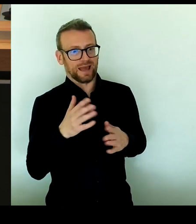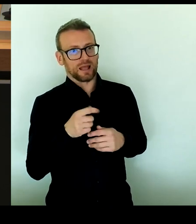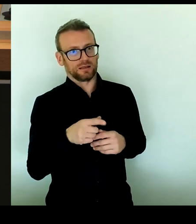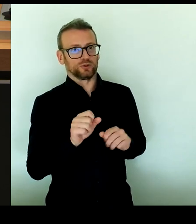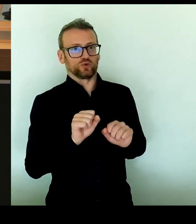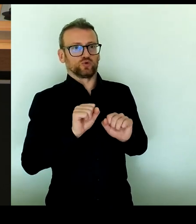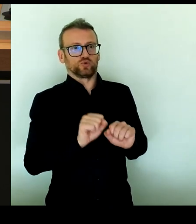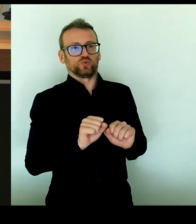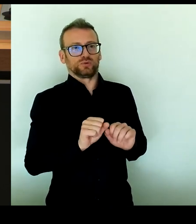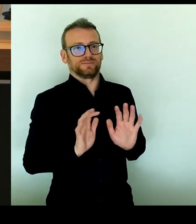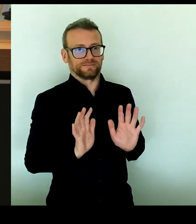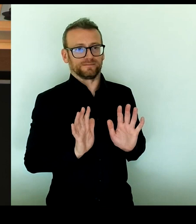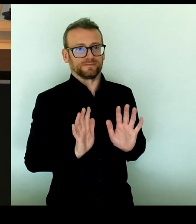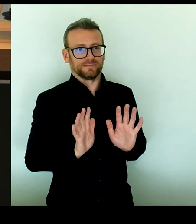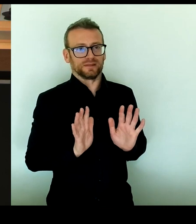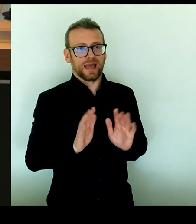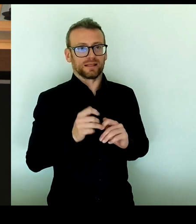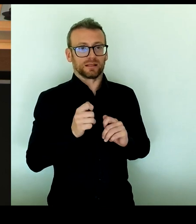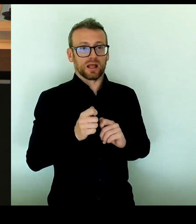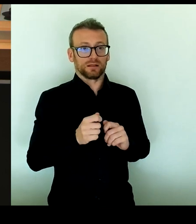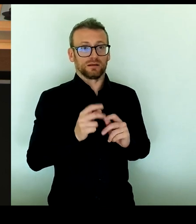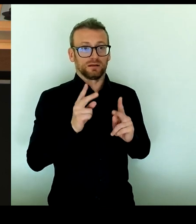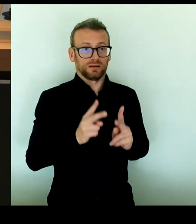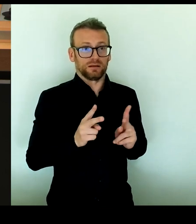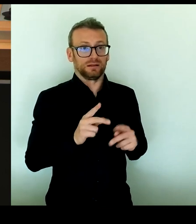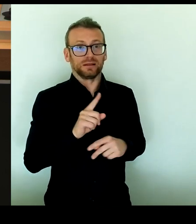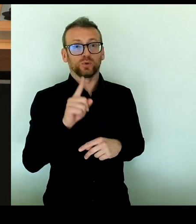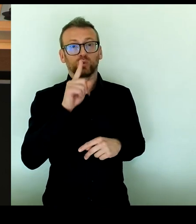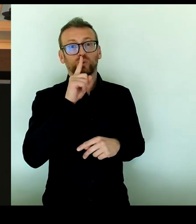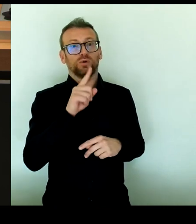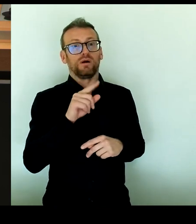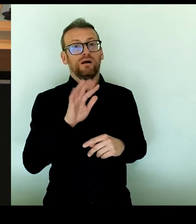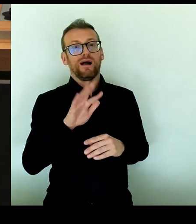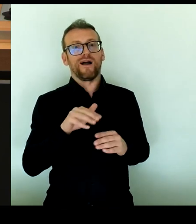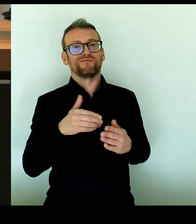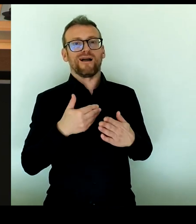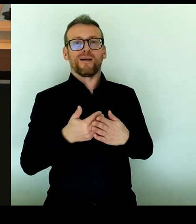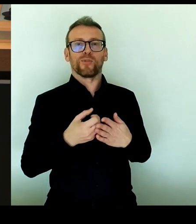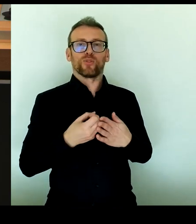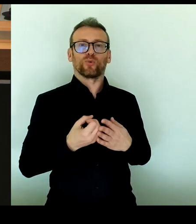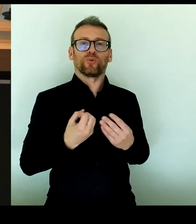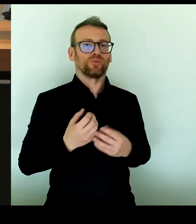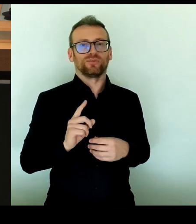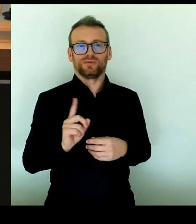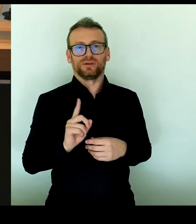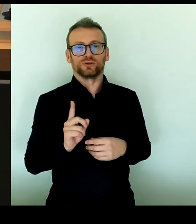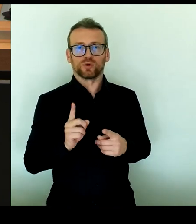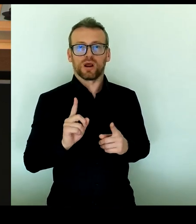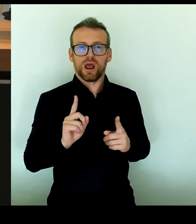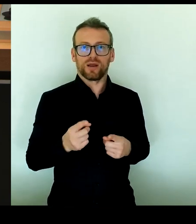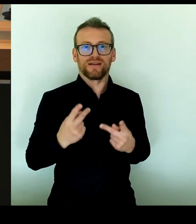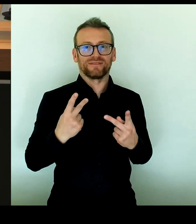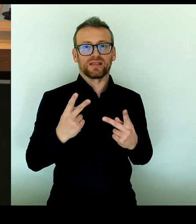Aber auch in Kriegszeiten, die manch einer auch wieder auf und von deutschem Boden sich vorstellen kann, waren